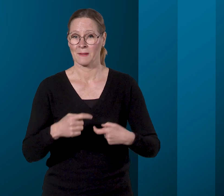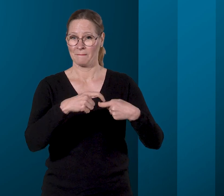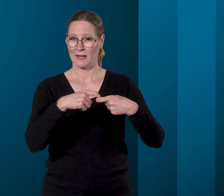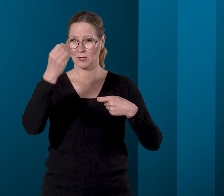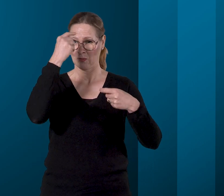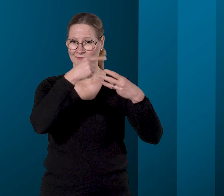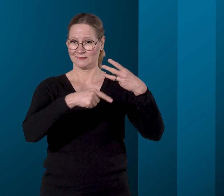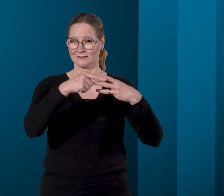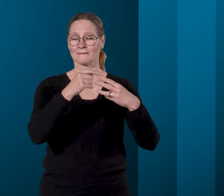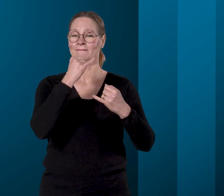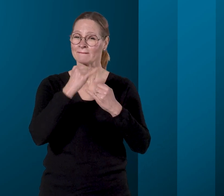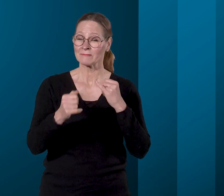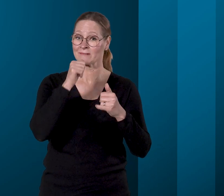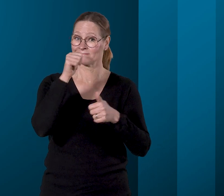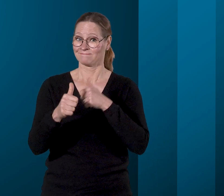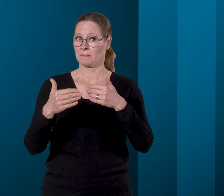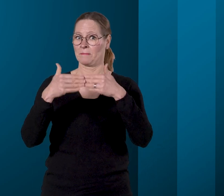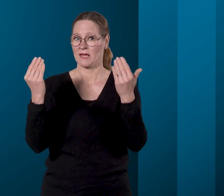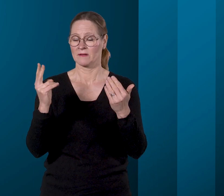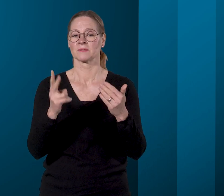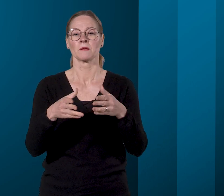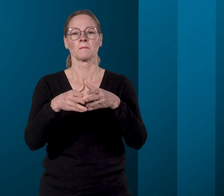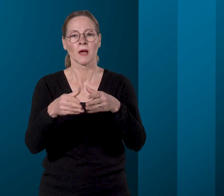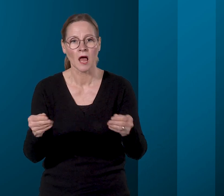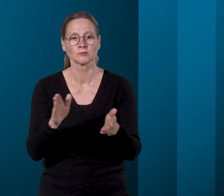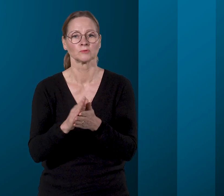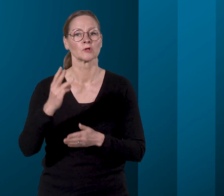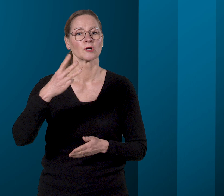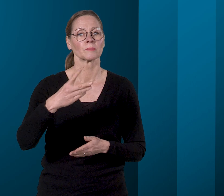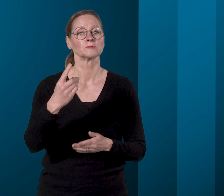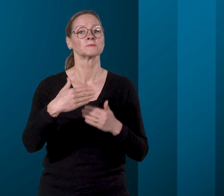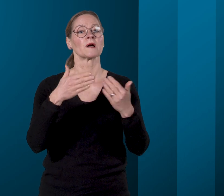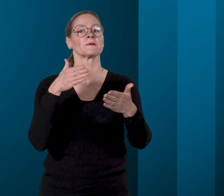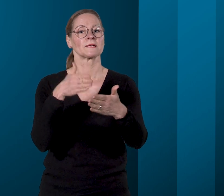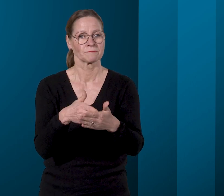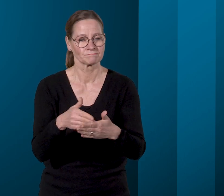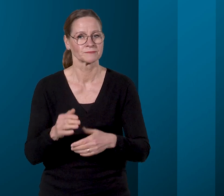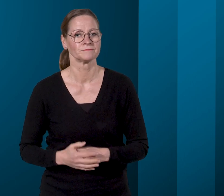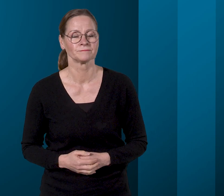Perhekurssien viimeinen ilmoittautumispäivä on 31.3.2024.